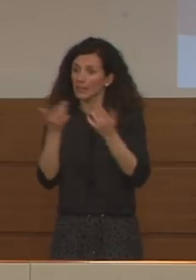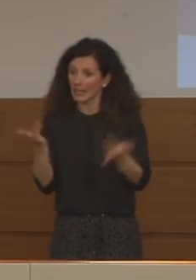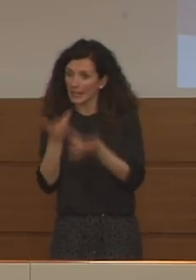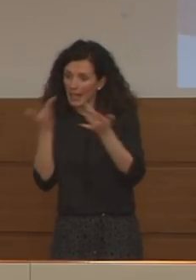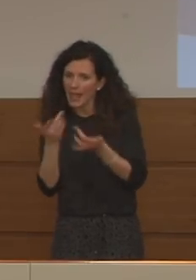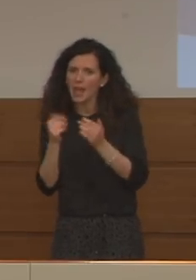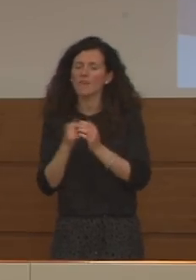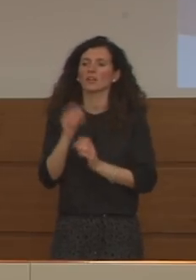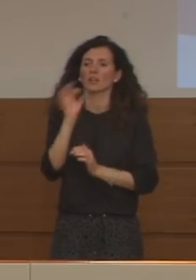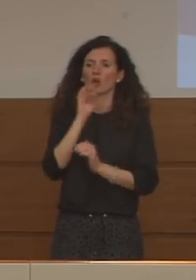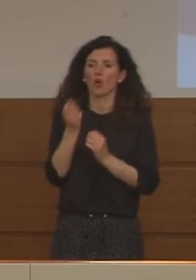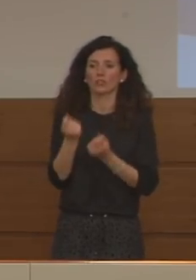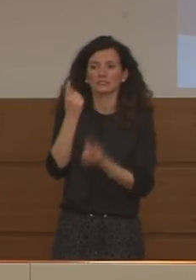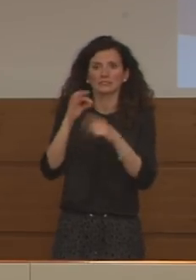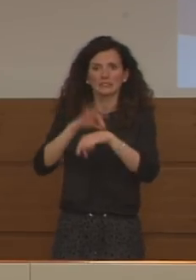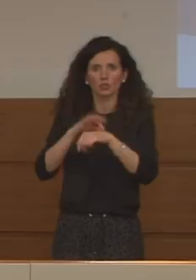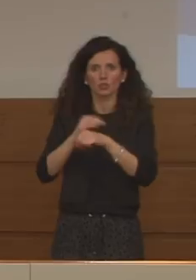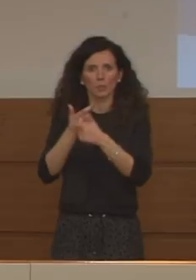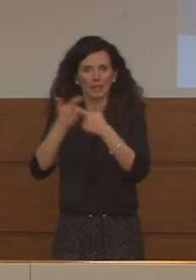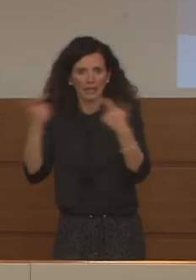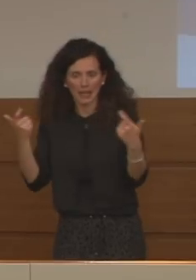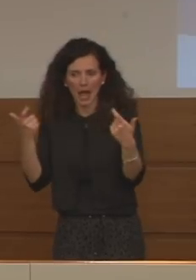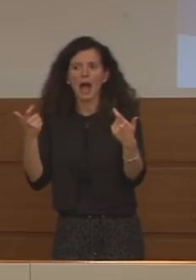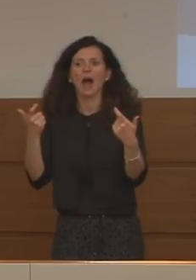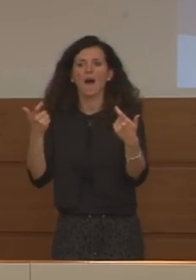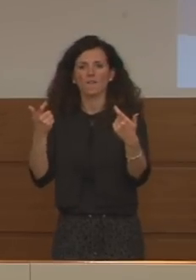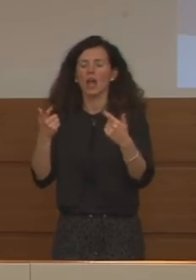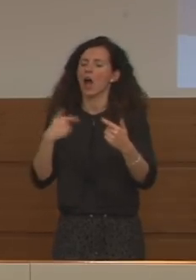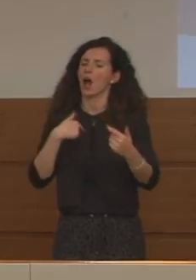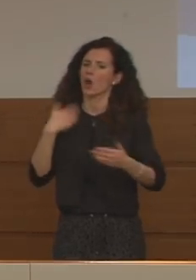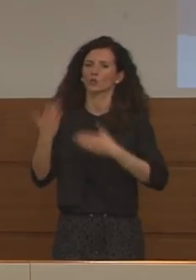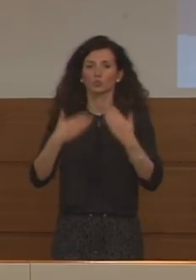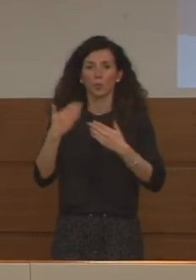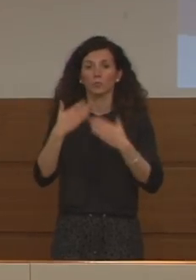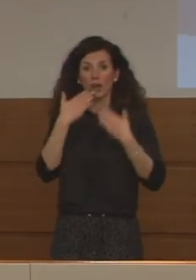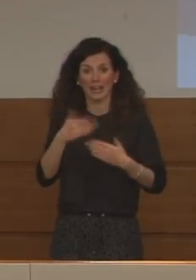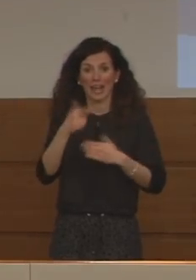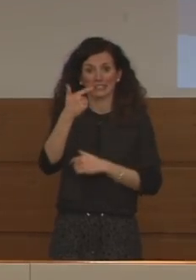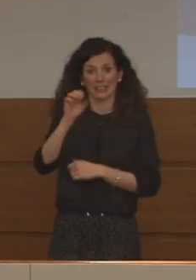monitoraggio e in caso di aggravamento vengano rapidamente intercettate e